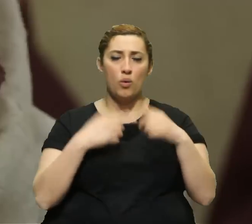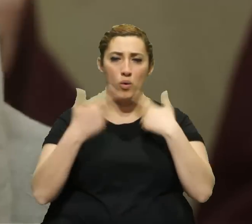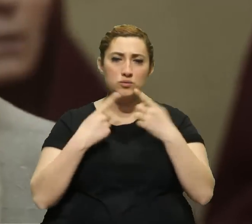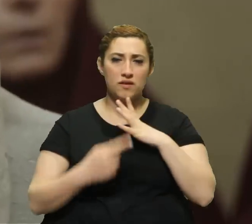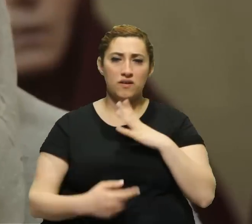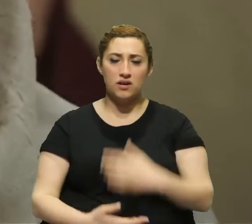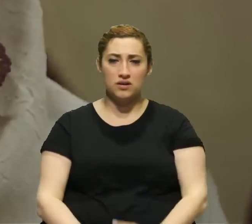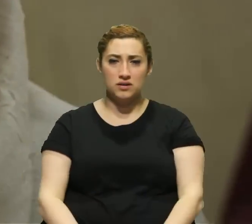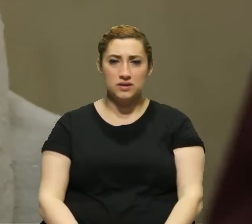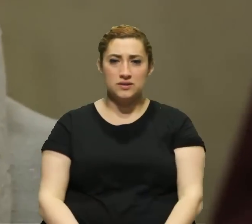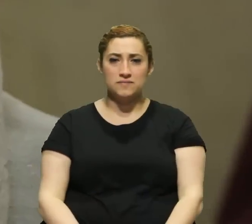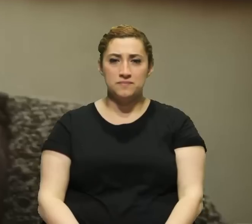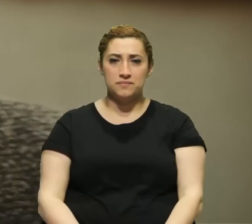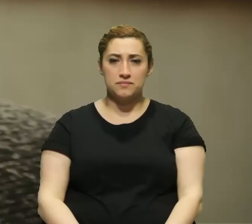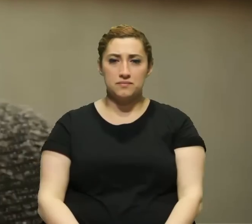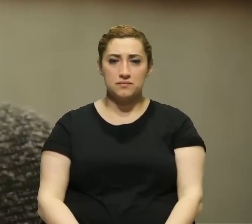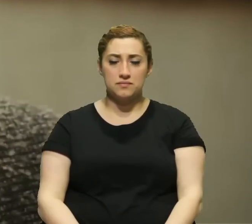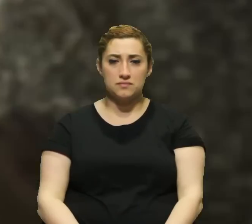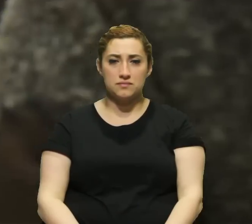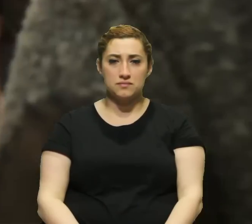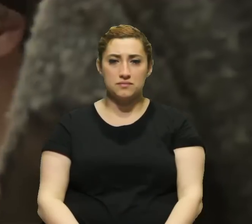(Anlaşılmayan kalabalık sesleri)